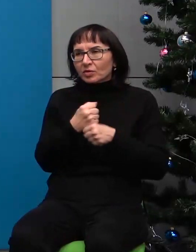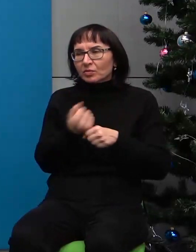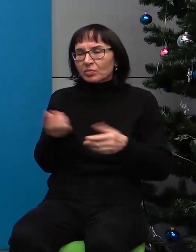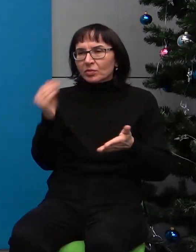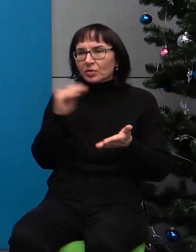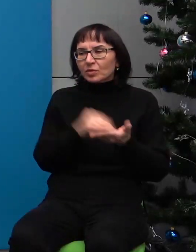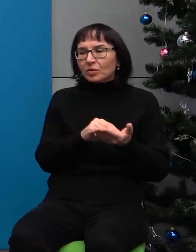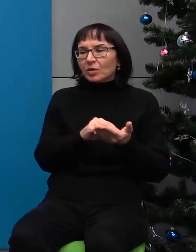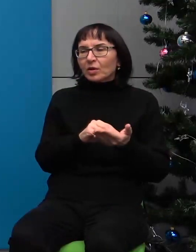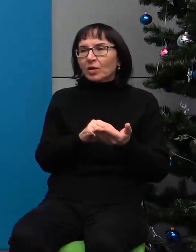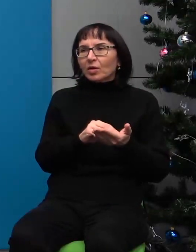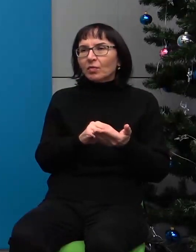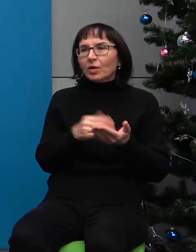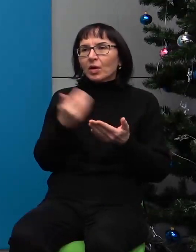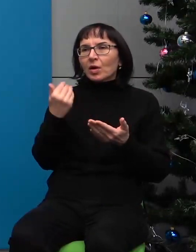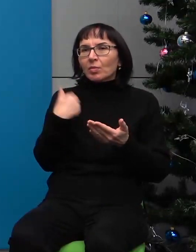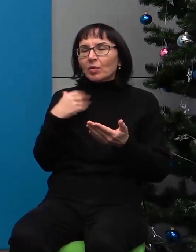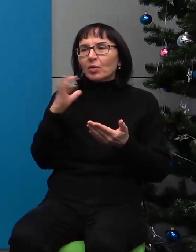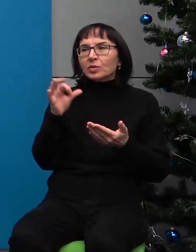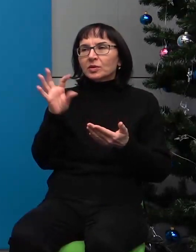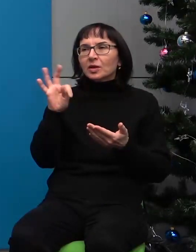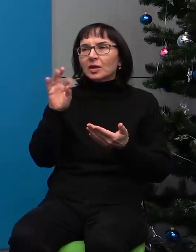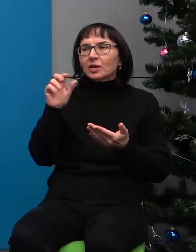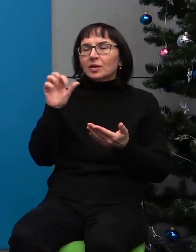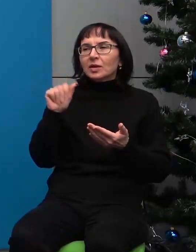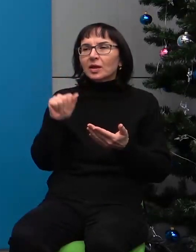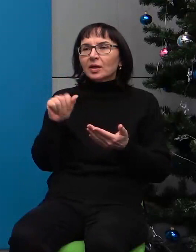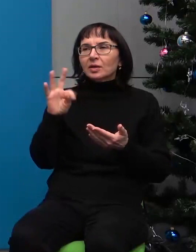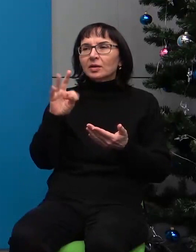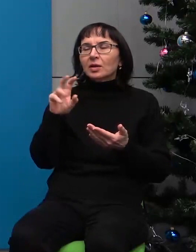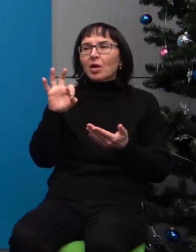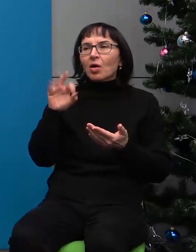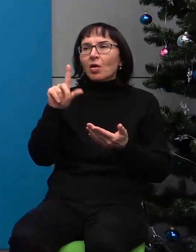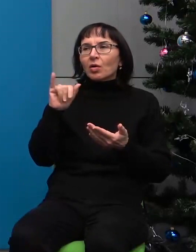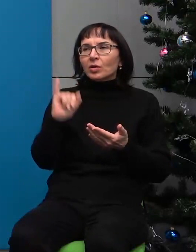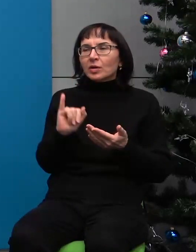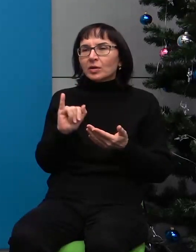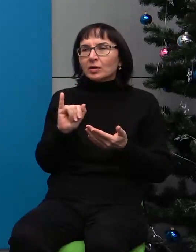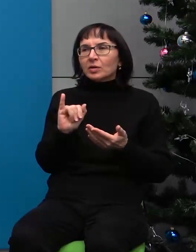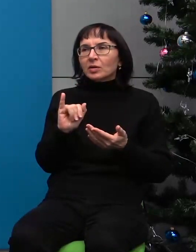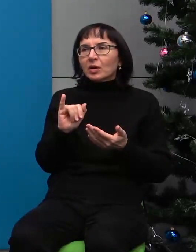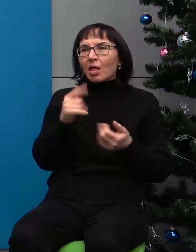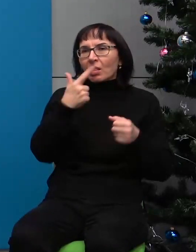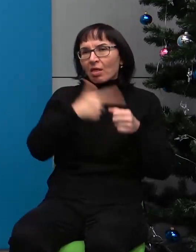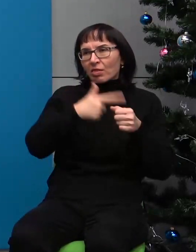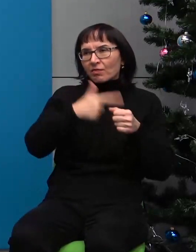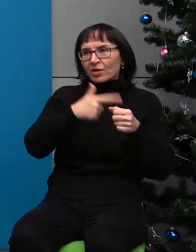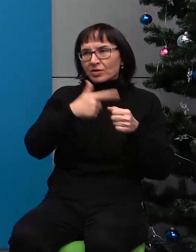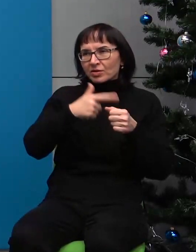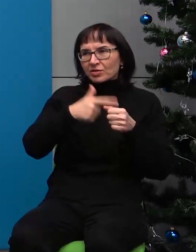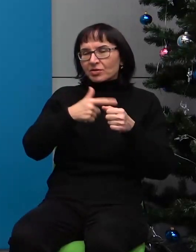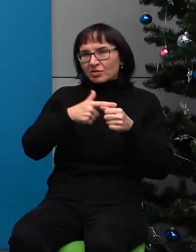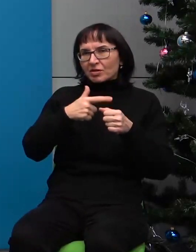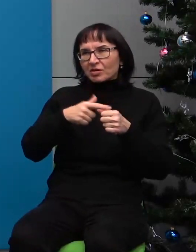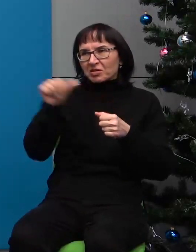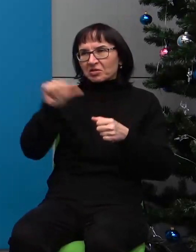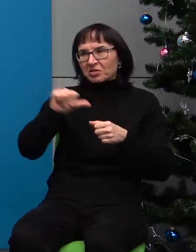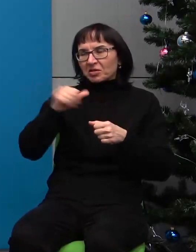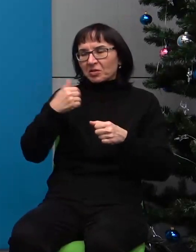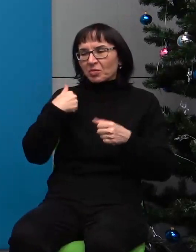Państwo pamiętacie, były kiedyś stacje Statoil, a potem je przerobili na Syrkokej. Także ja na takich 20 stacjach byłem na otwarciu przebrany w takiego